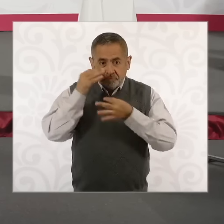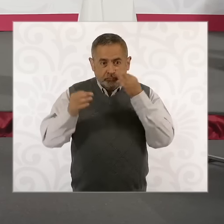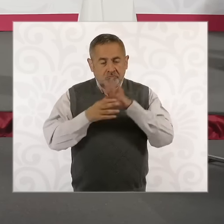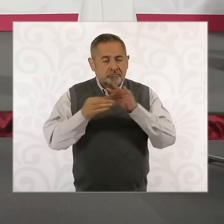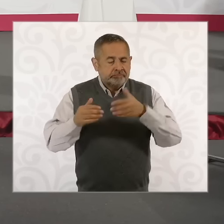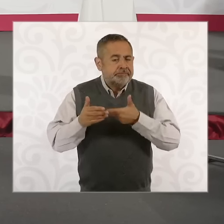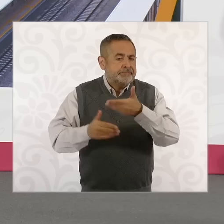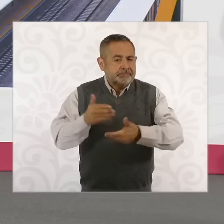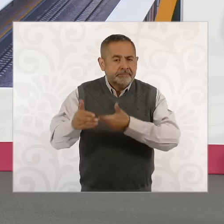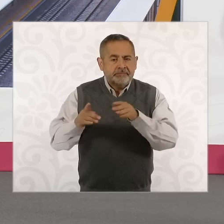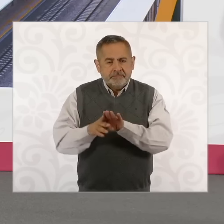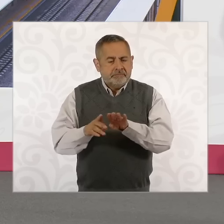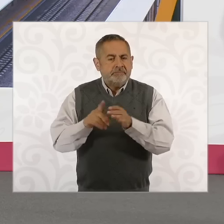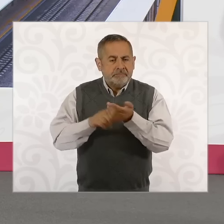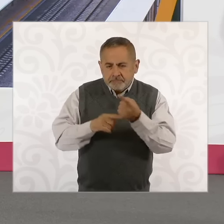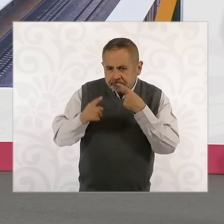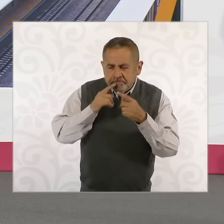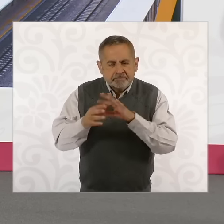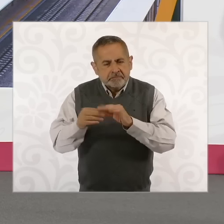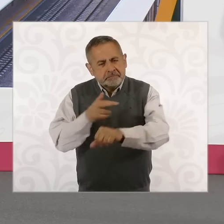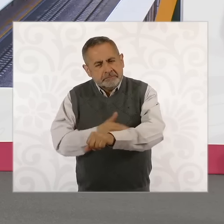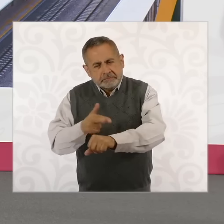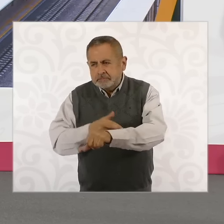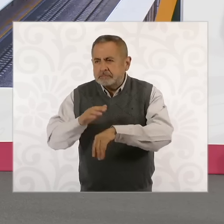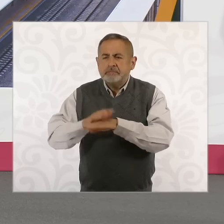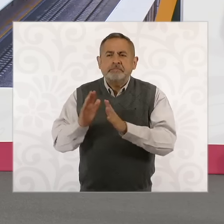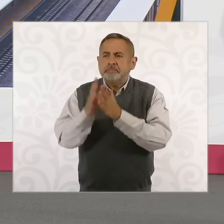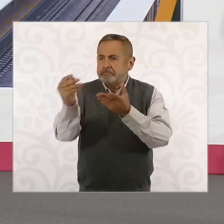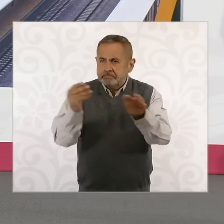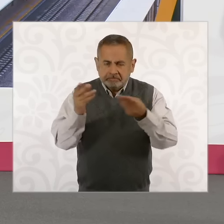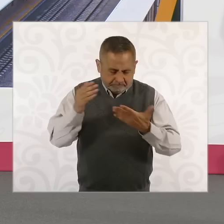proceso eh normal, donde se reciben comentarios de los participantes y la publicación de convocatoria